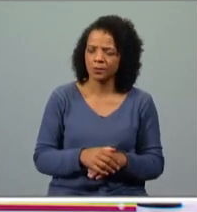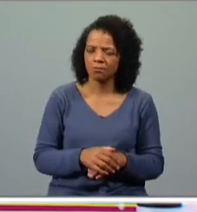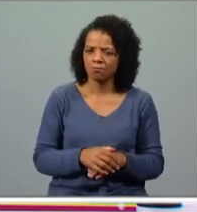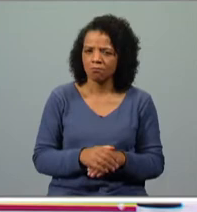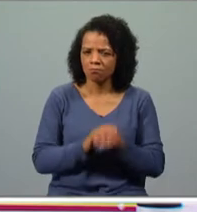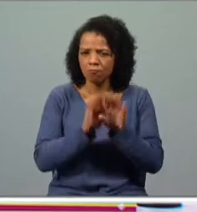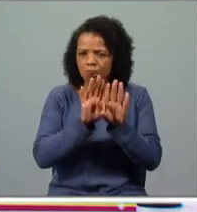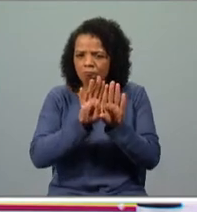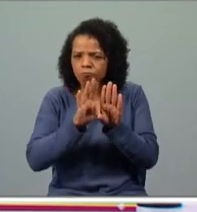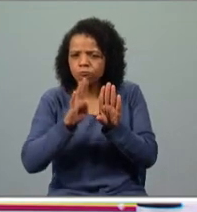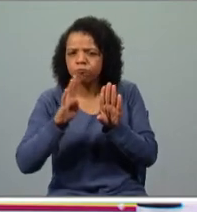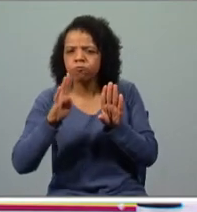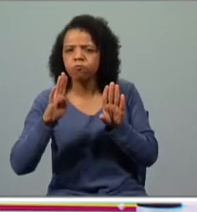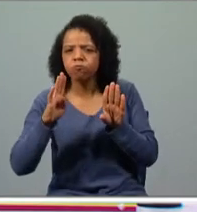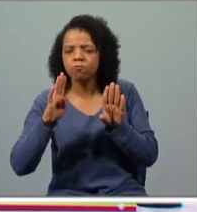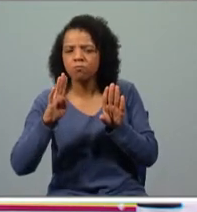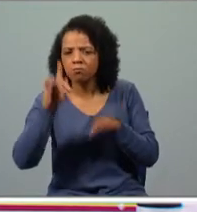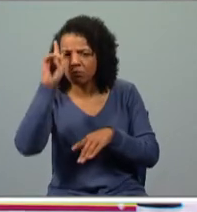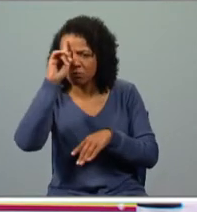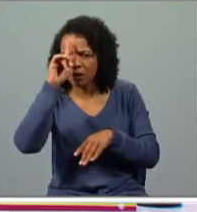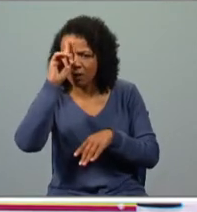porta Inter o cavalo para dentro das muralhas 將馬口送入牆壁